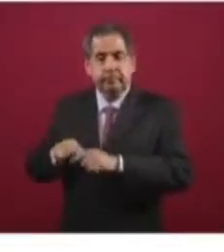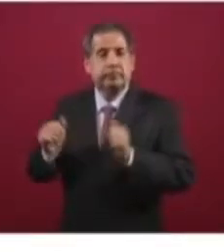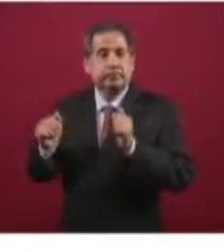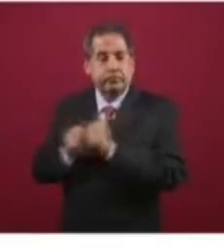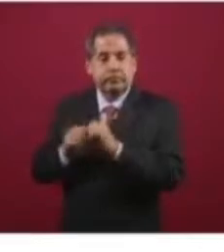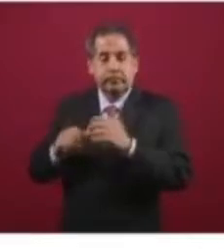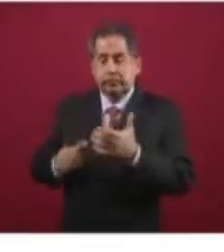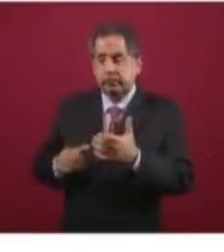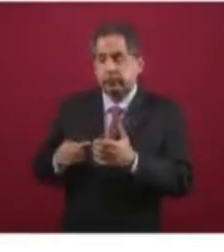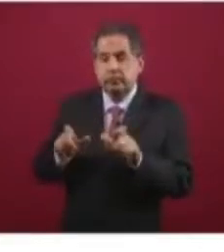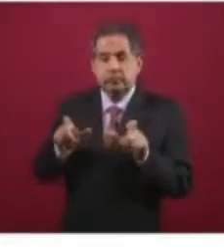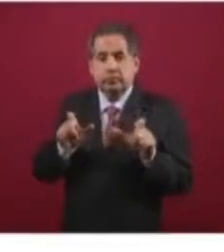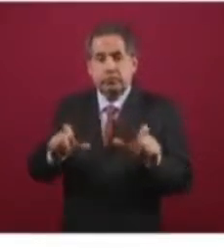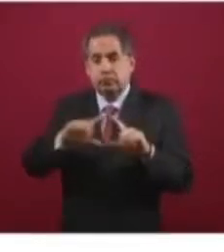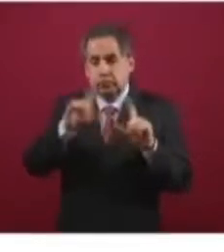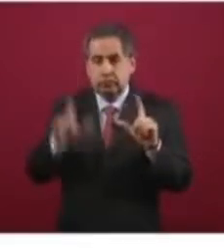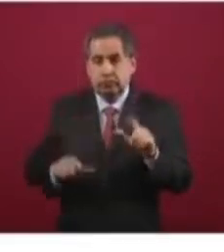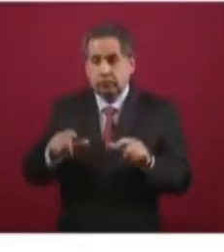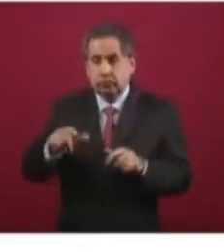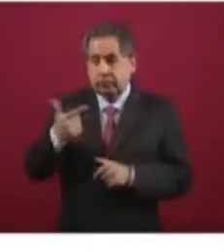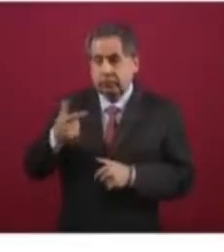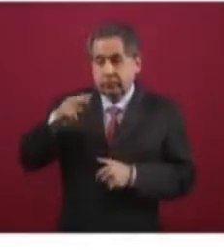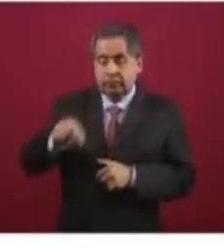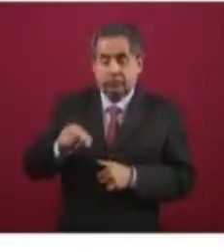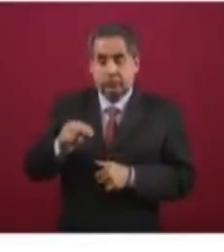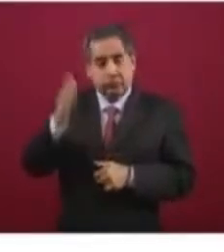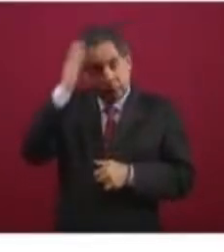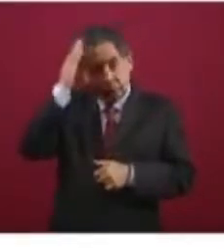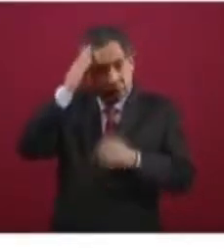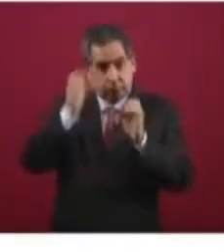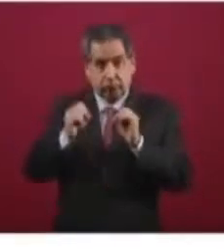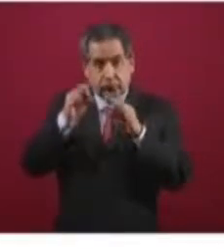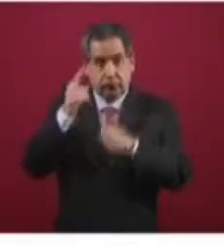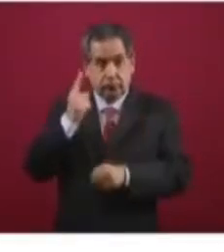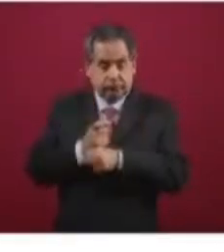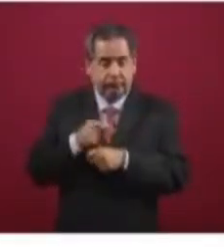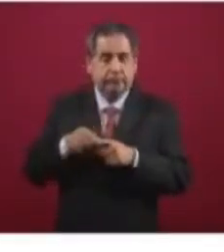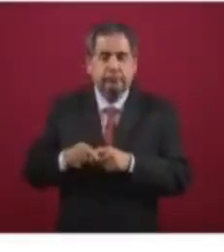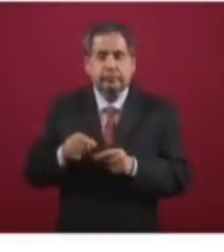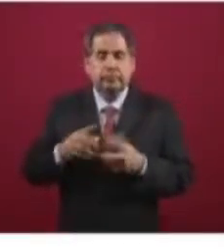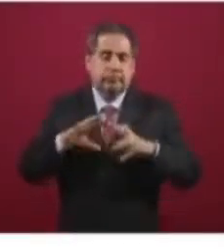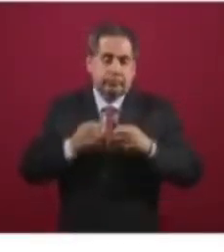de la Guardia Nacional, que actualmente tenemos 310 elementos.